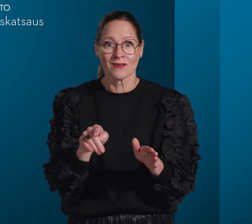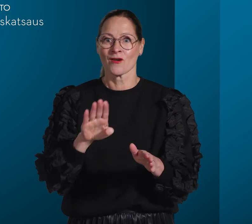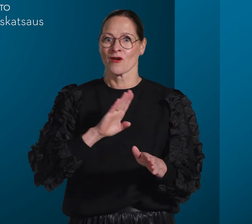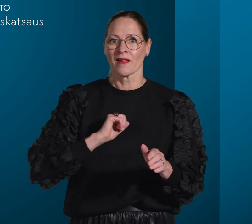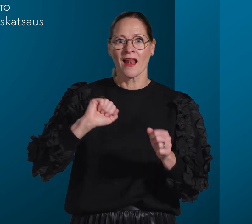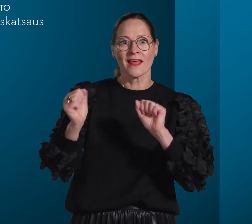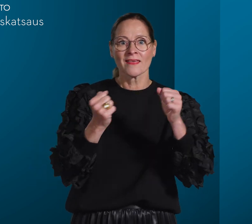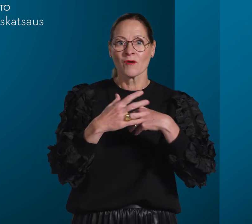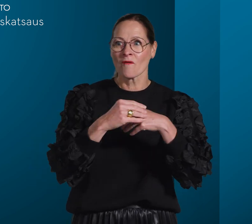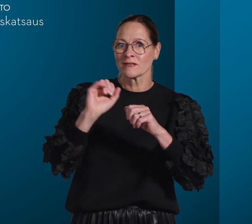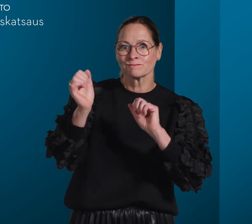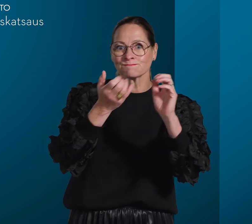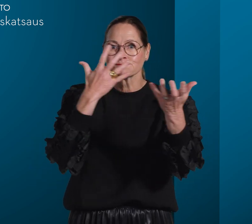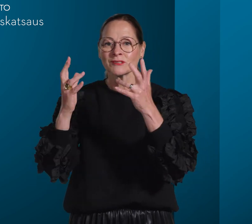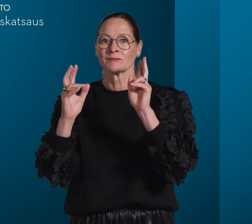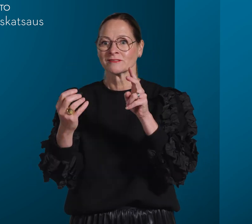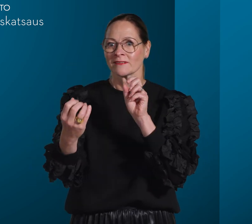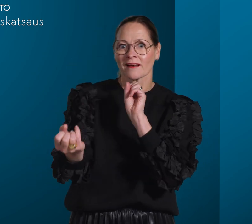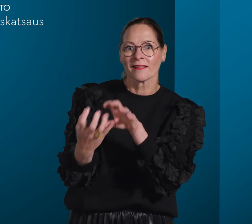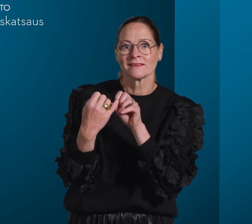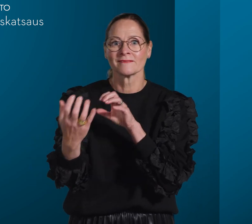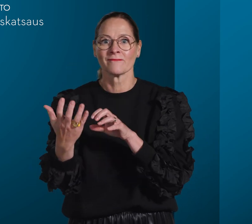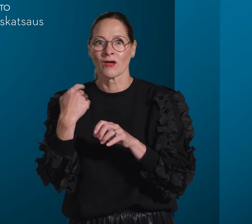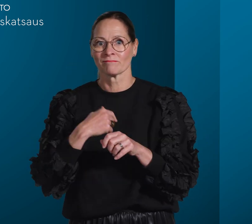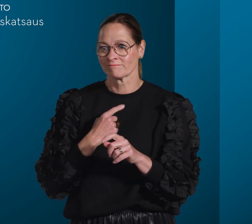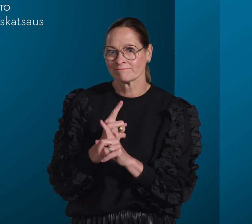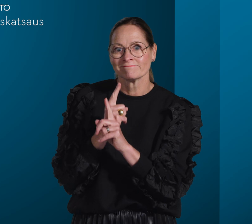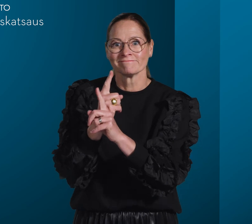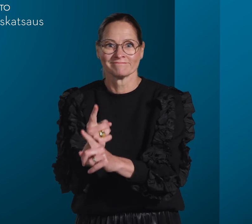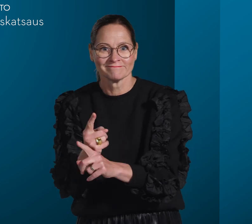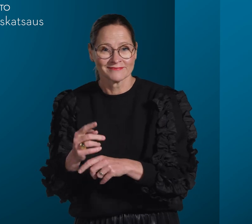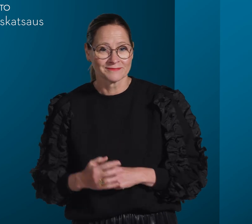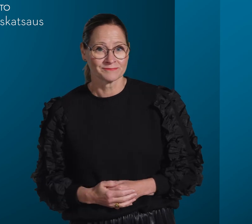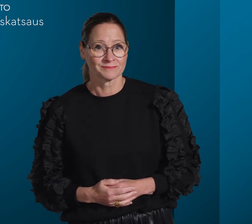jossa hyödynnetään liikkuvaa kuvaa ja interaktiivisia osioita.